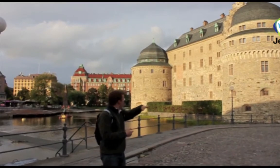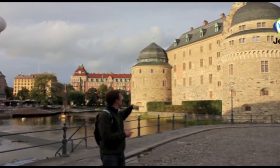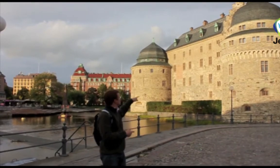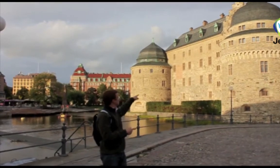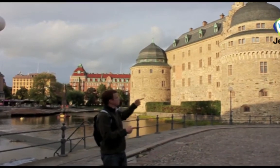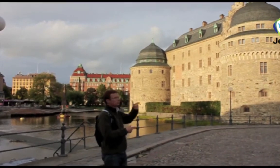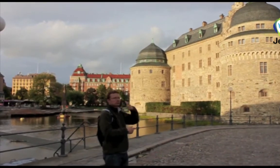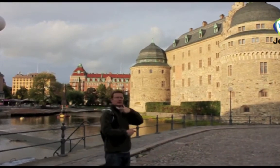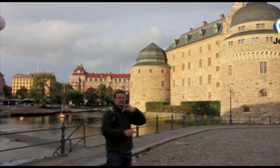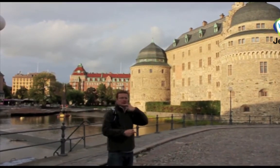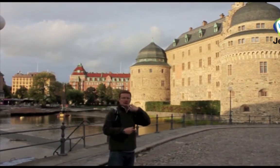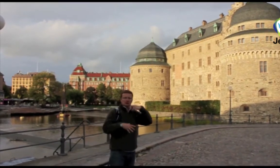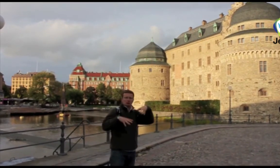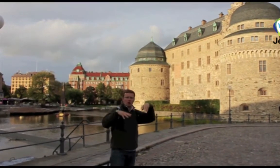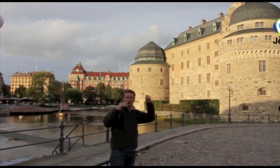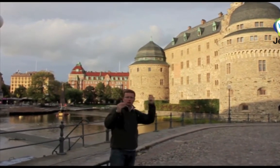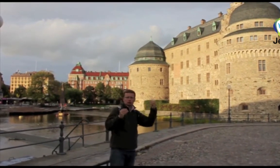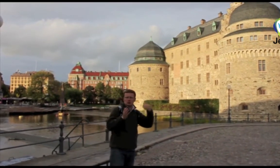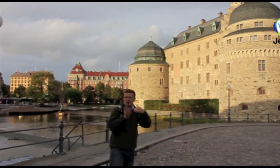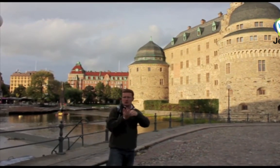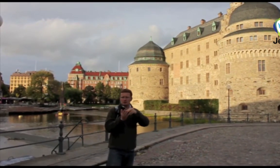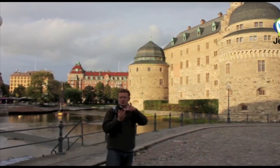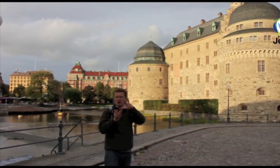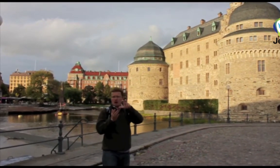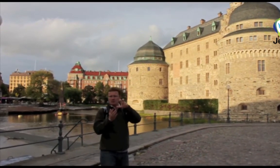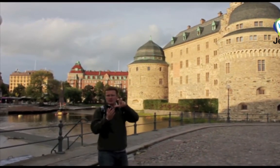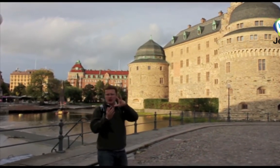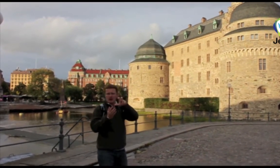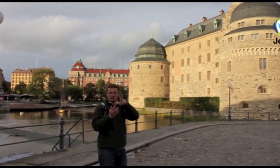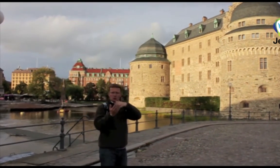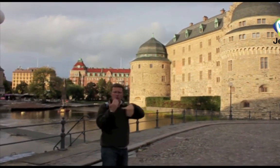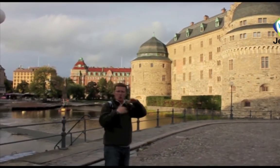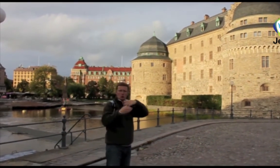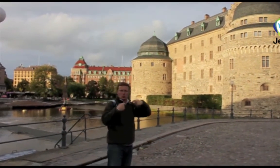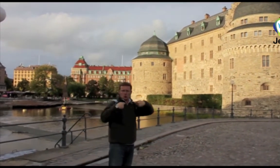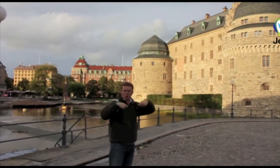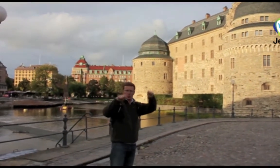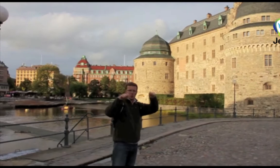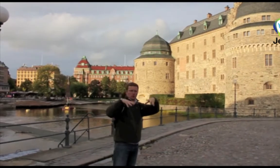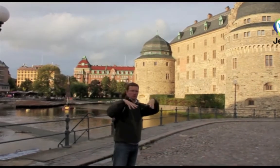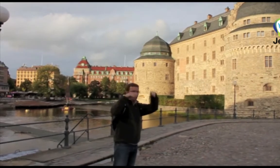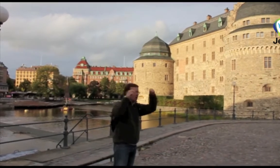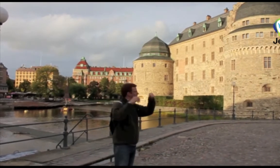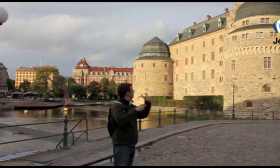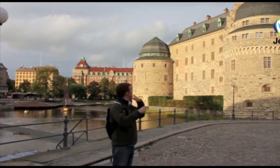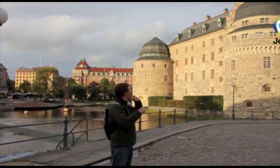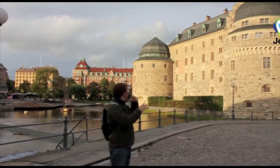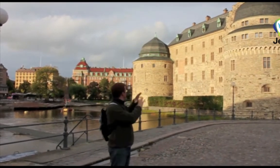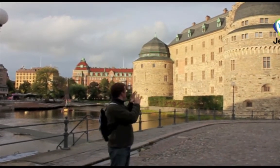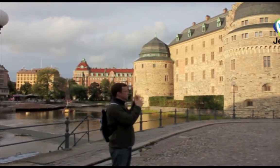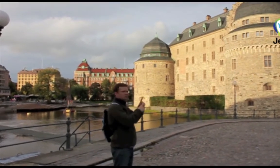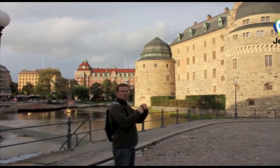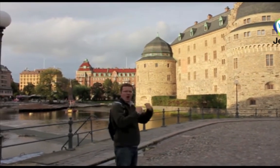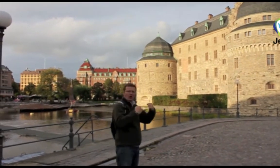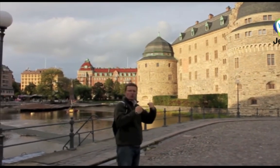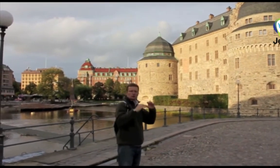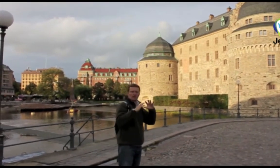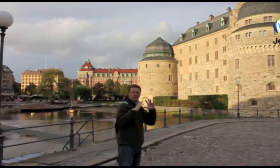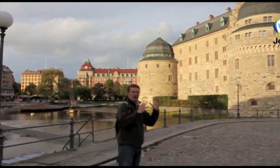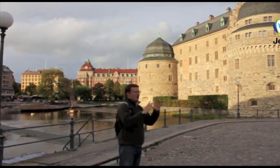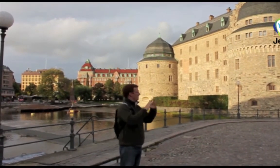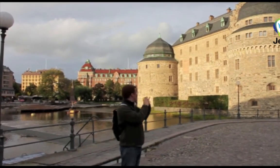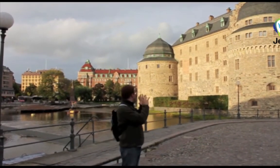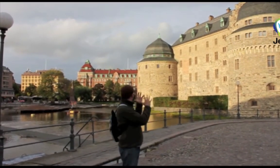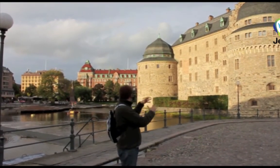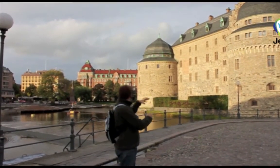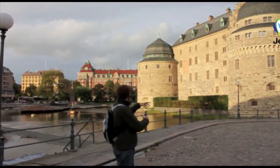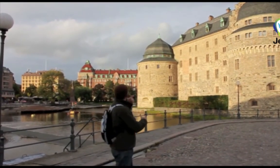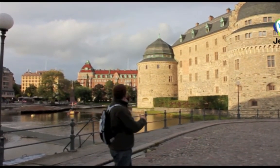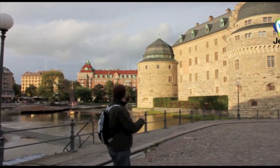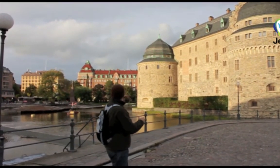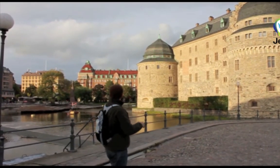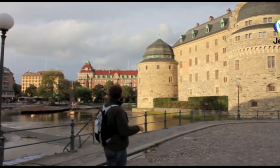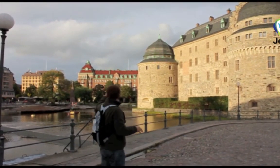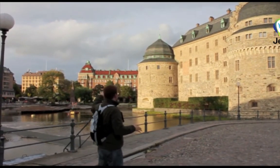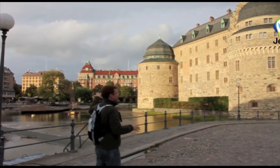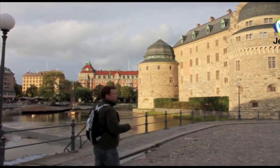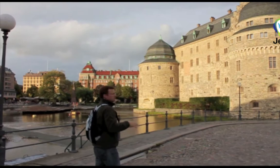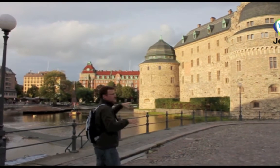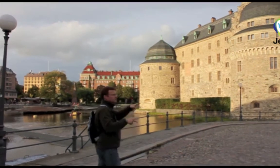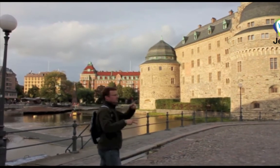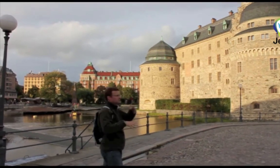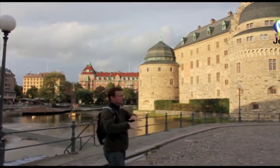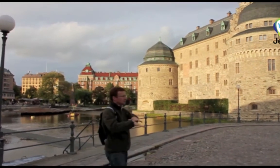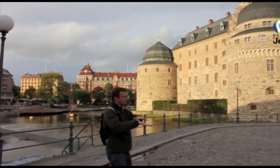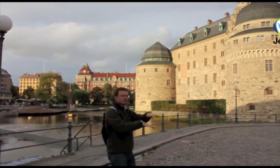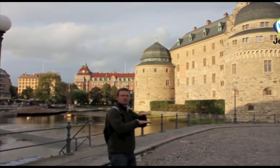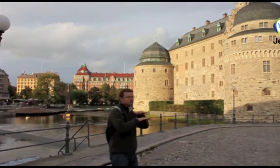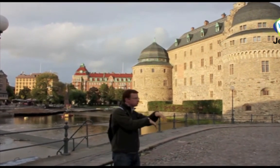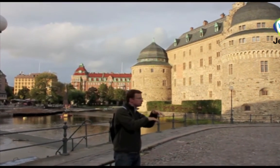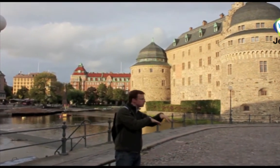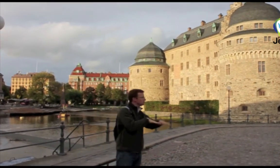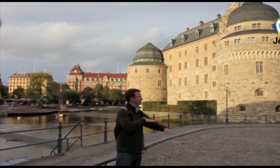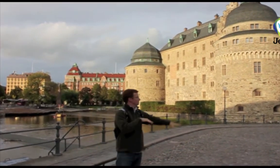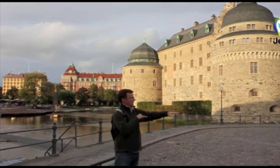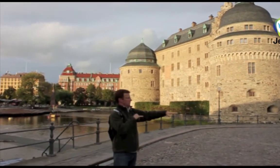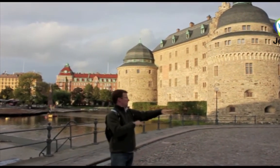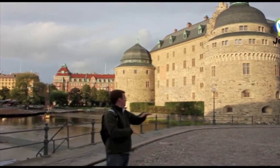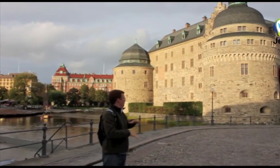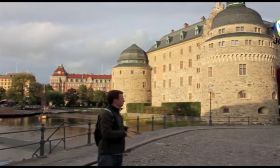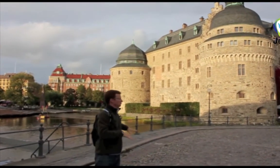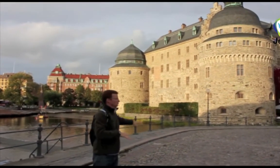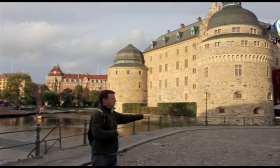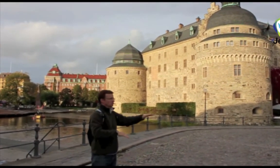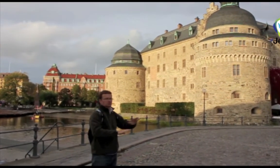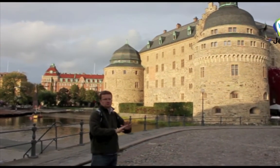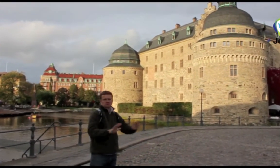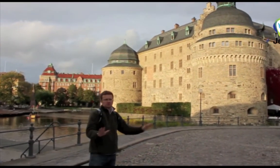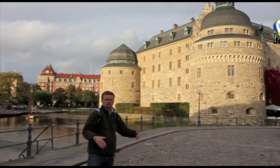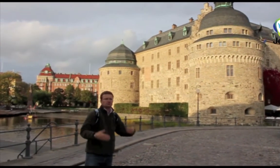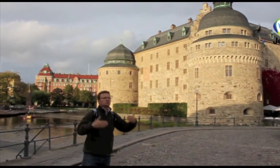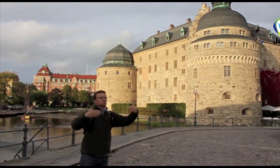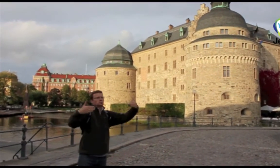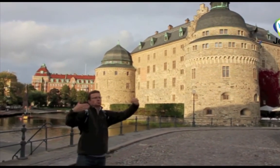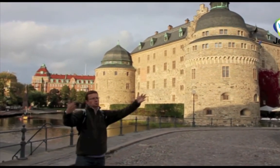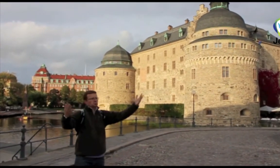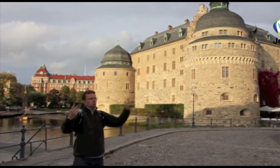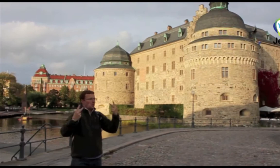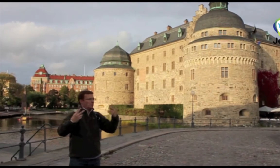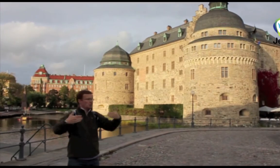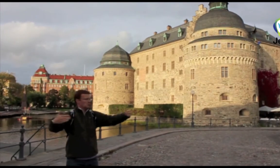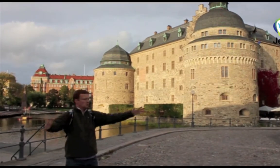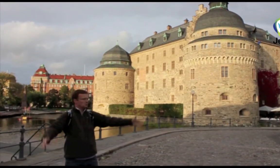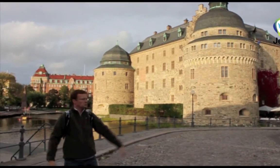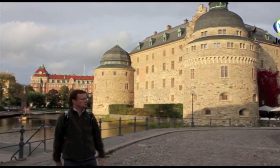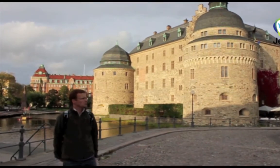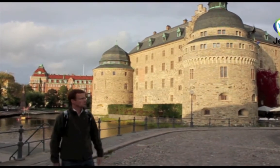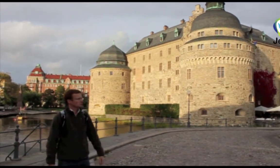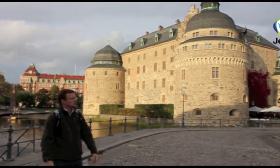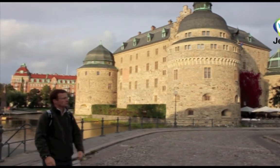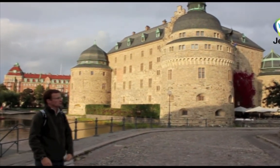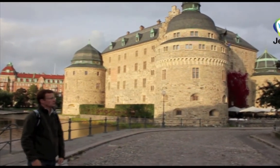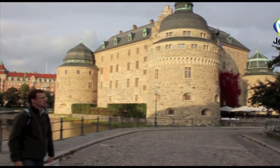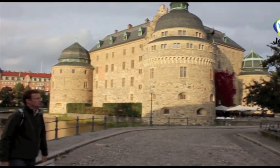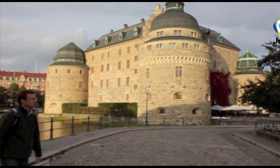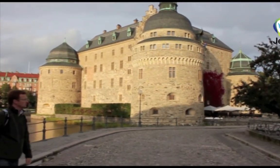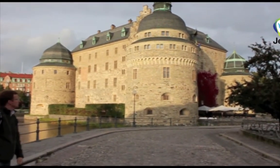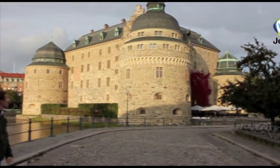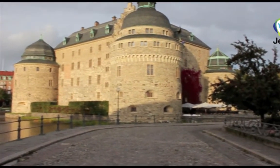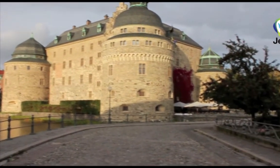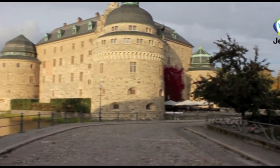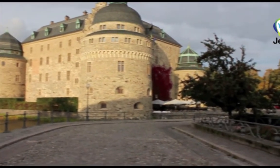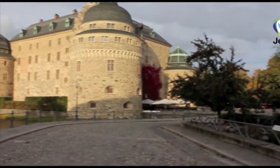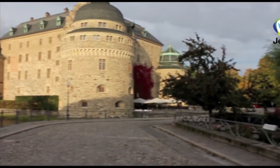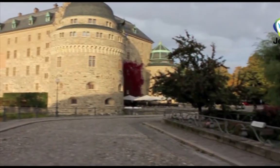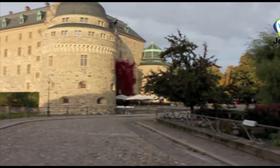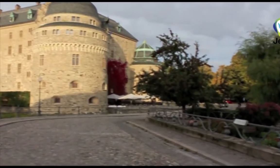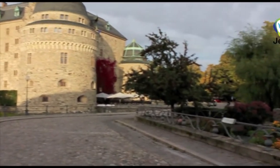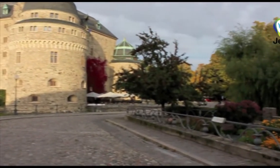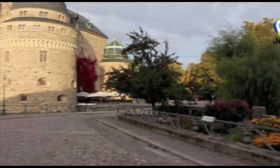A kastély 1300 körül épült, erős várfallal. Tó, erősfolyású patak van körülötte. További látnivaló itt nincs.